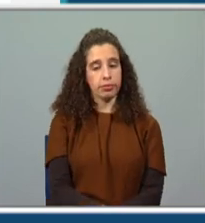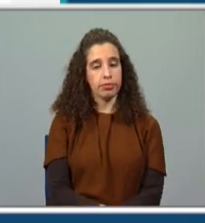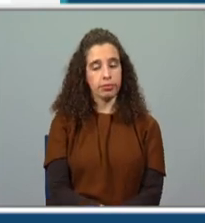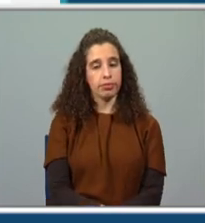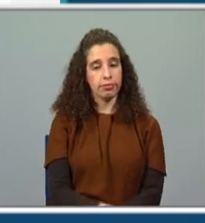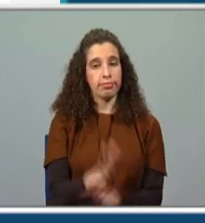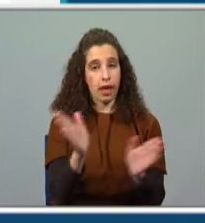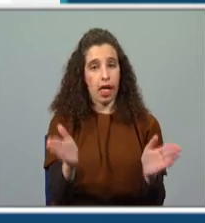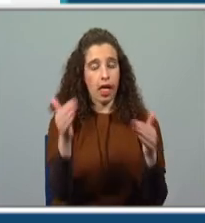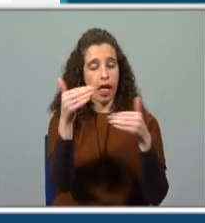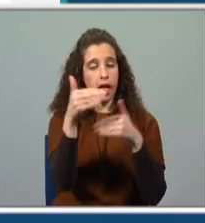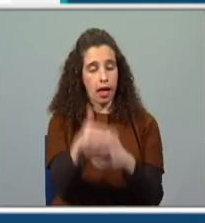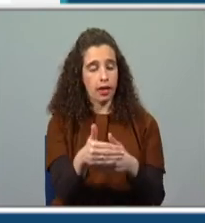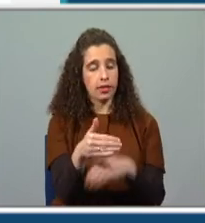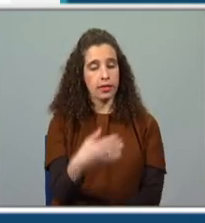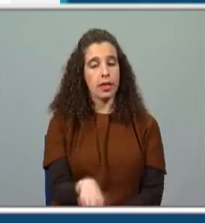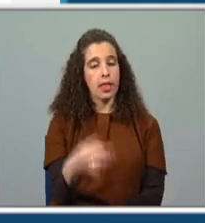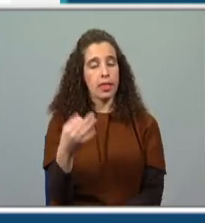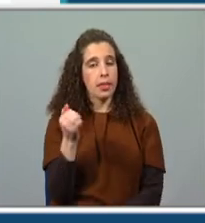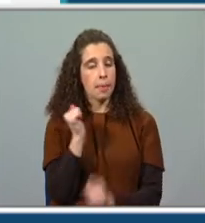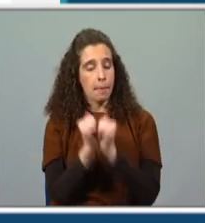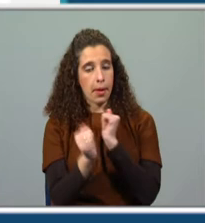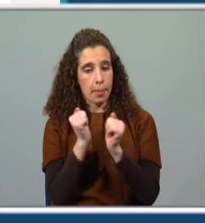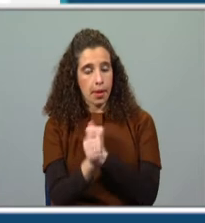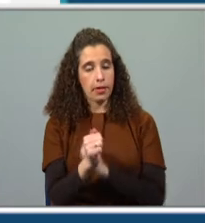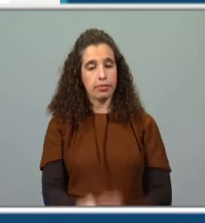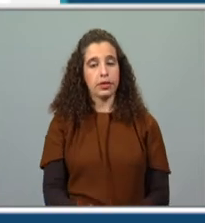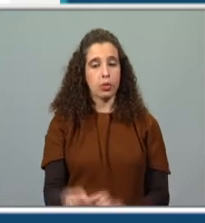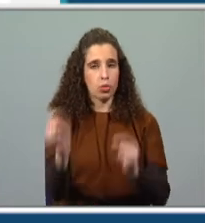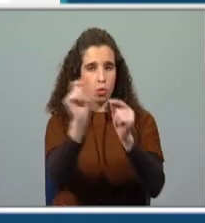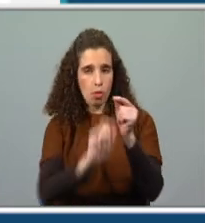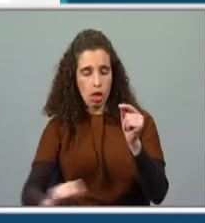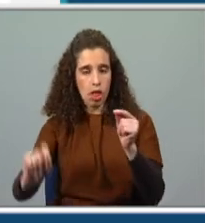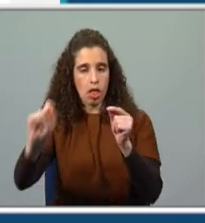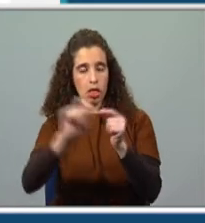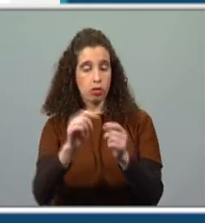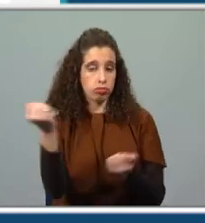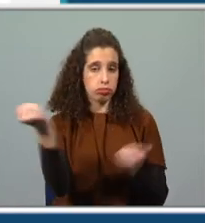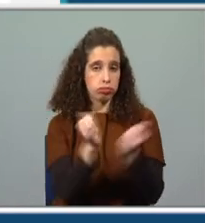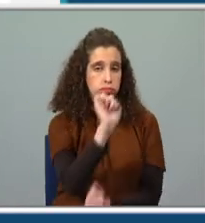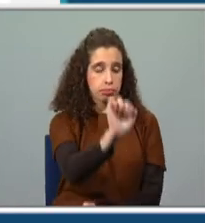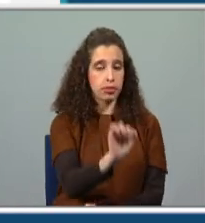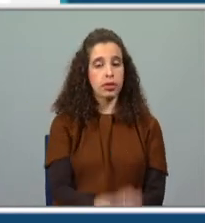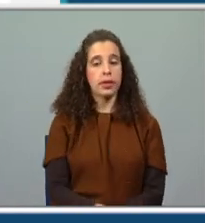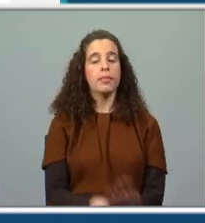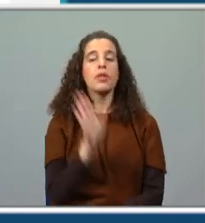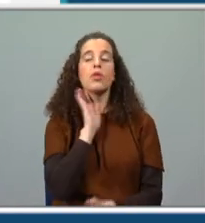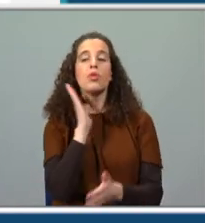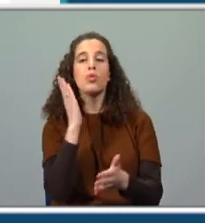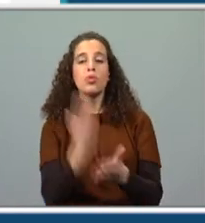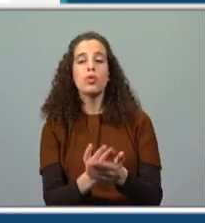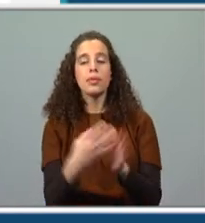de papel tínhamos um pneu pode ser um pneu de um carro e na última imagem 我們有輪胎的紙可以是汽車輪胎和最後一張圖片